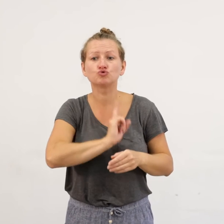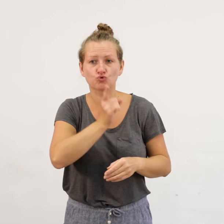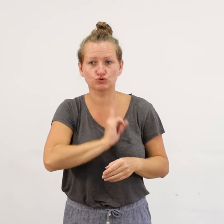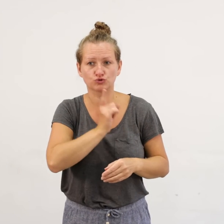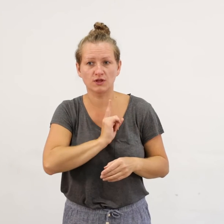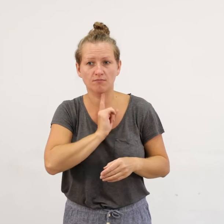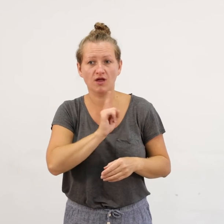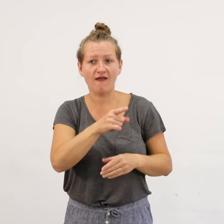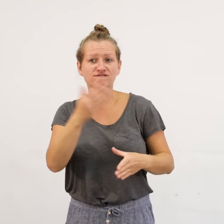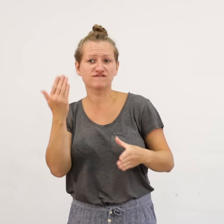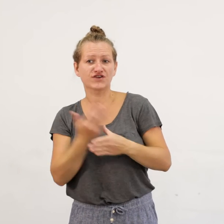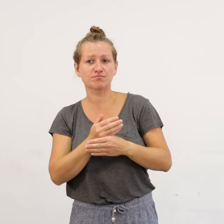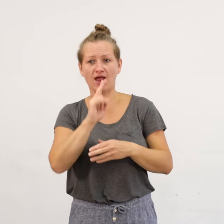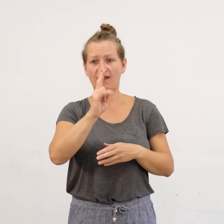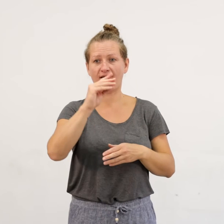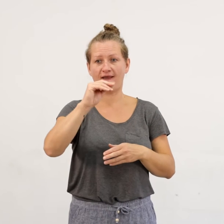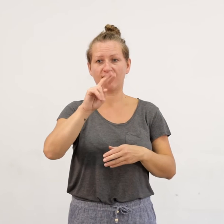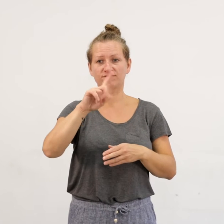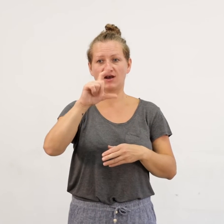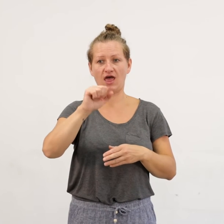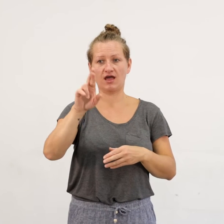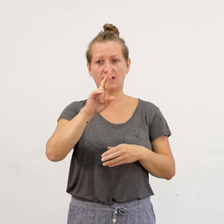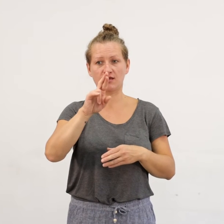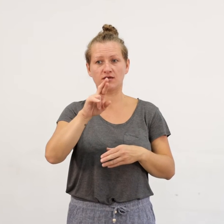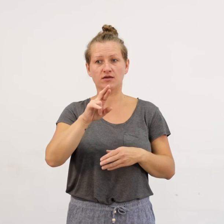głównie Kevlaru, czyli włókien sztucznych.